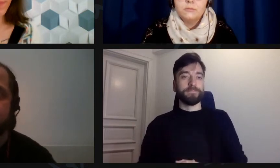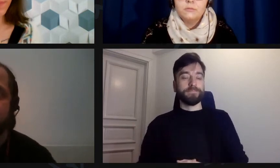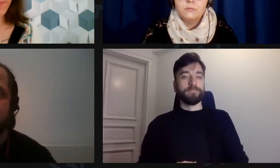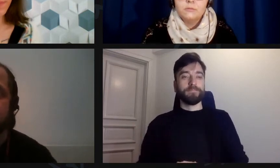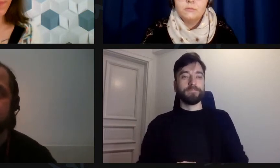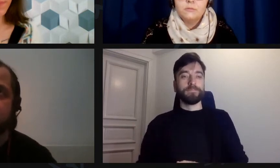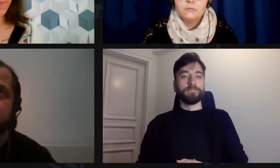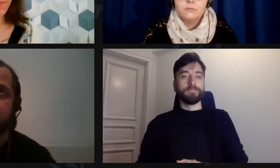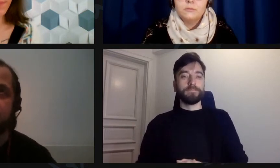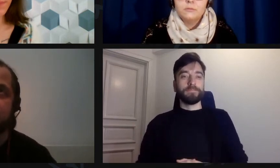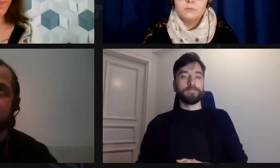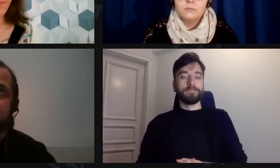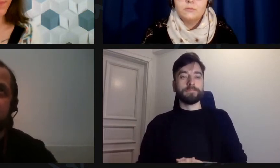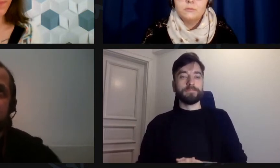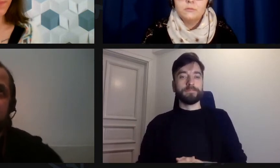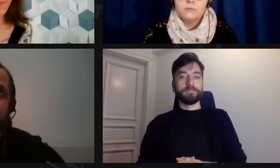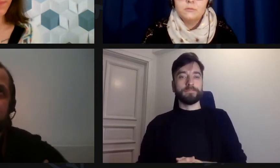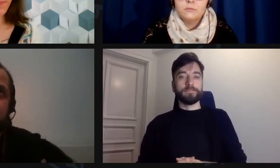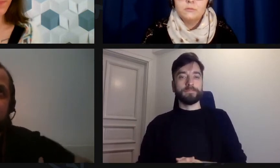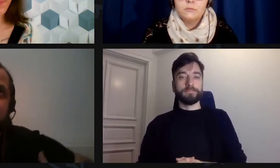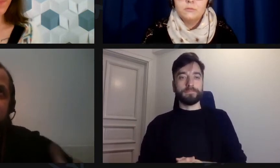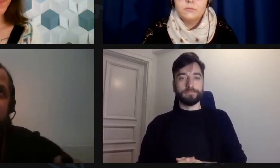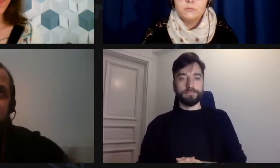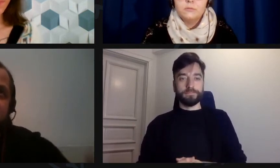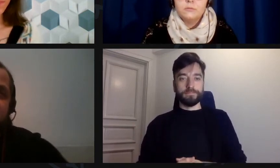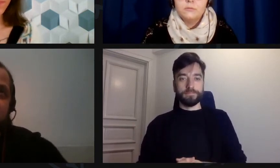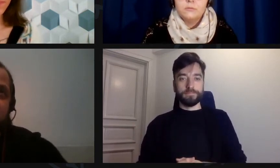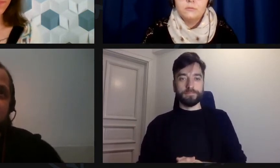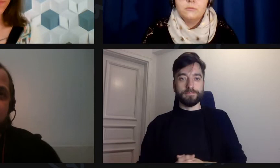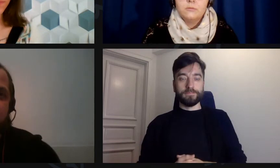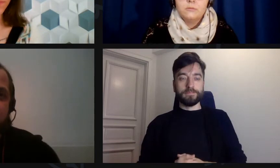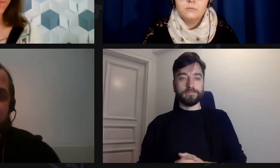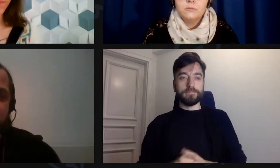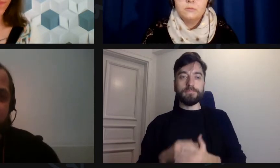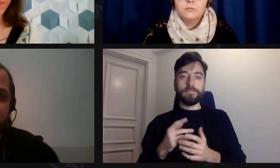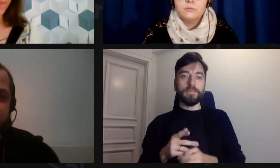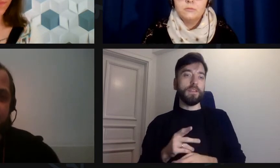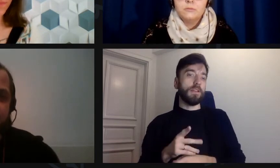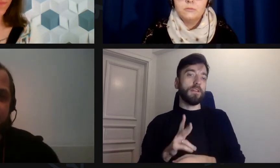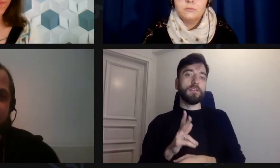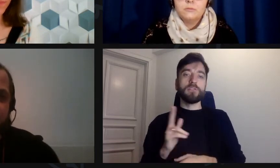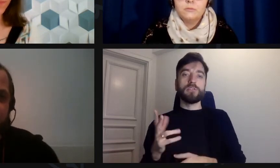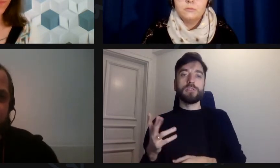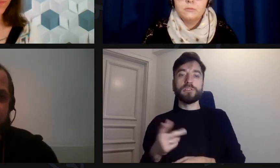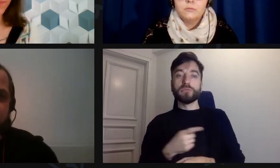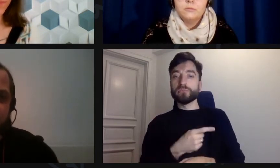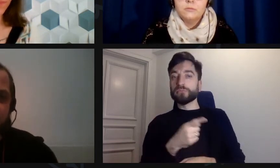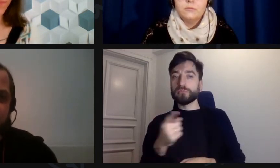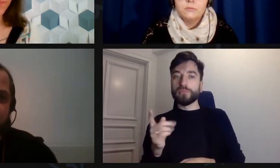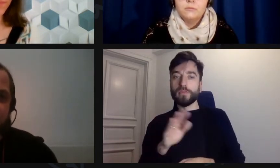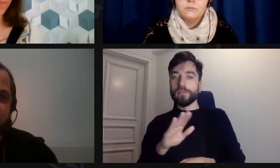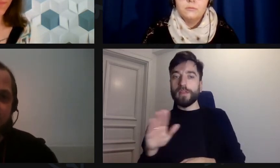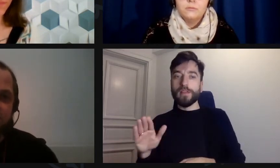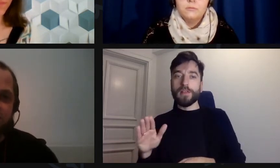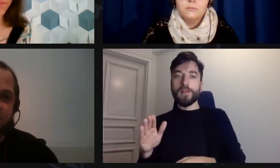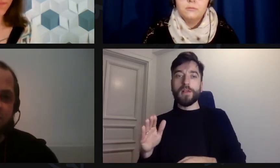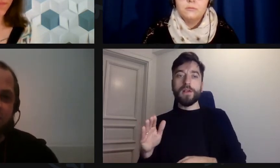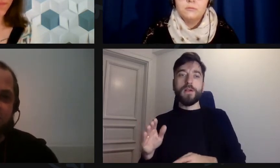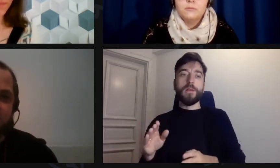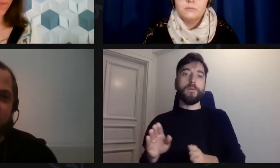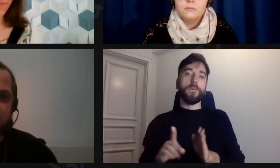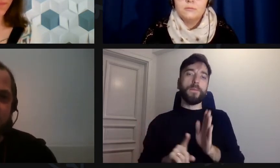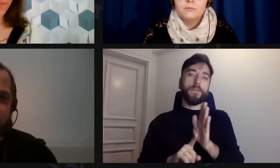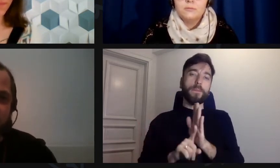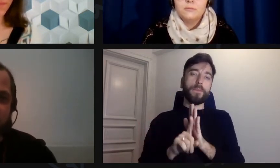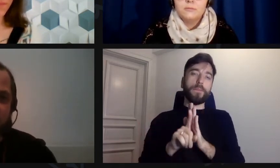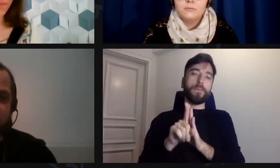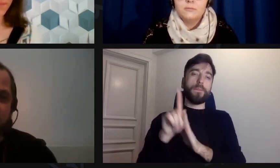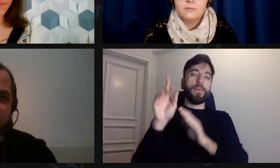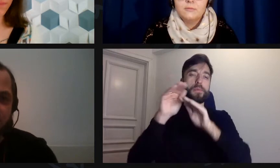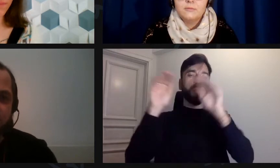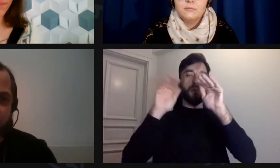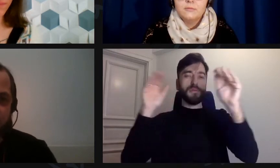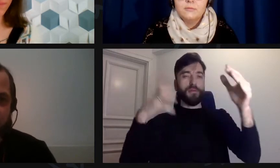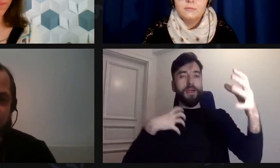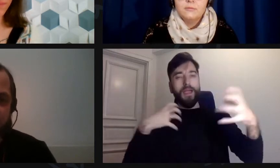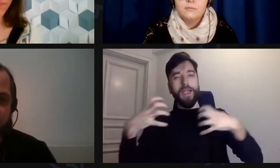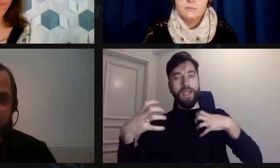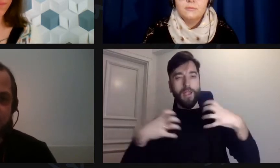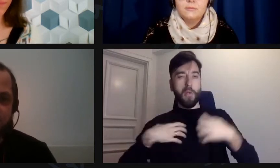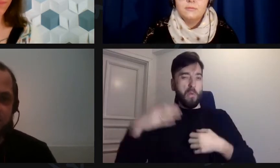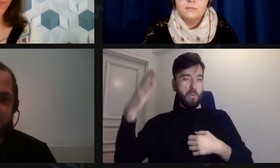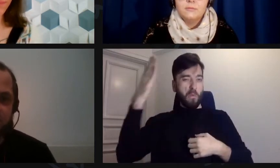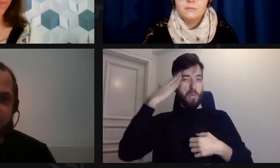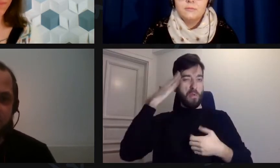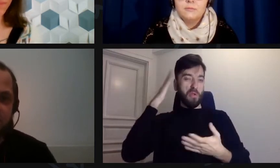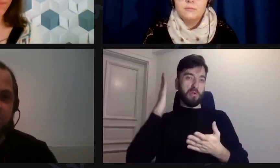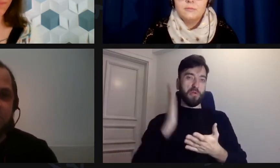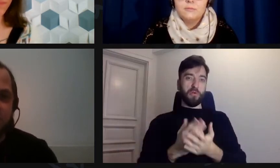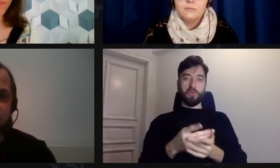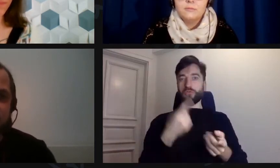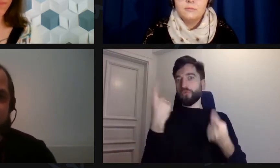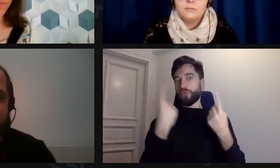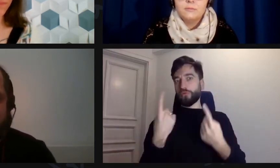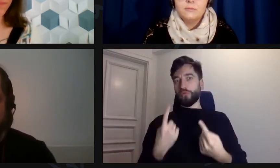Nikt od nich nie oczekuje wysokiego poziomu artystycznego czy ogromnych umiejętności. Nie na tym opieramy występy po 5 dniach pracy.